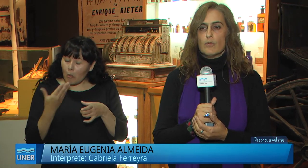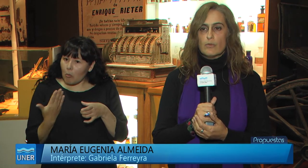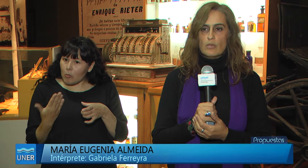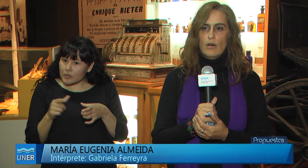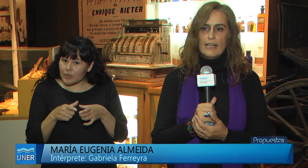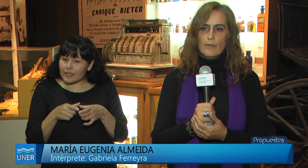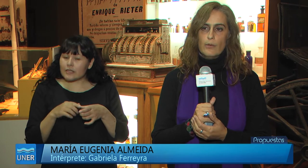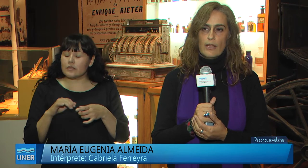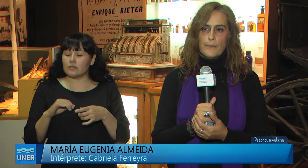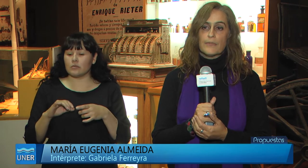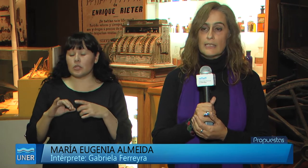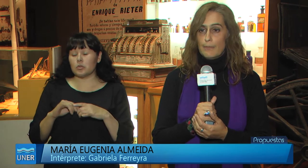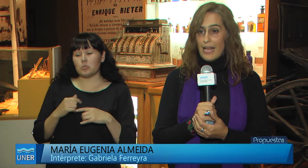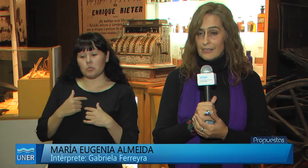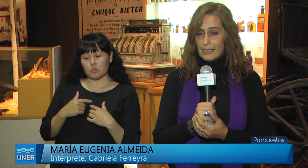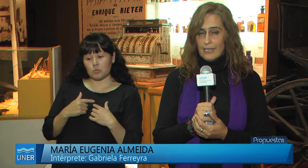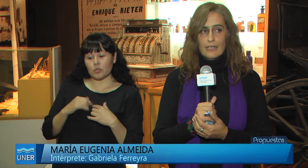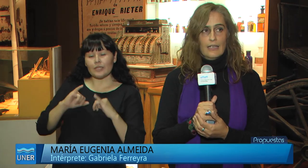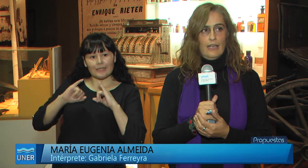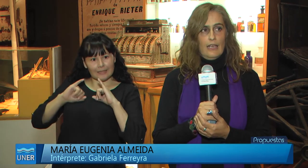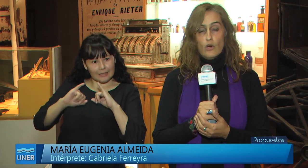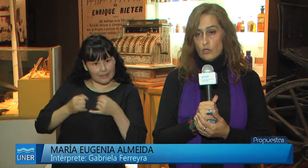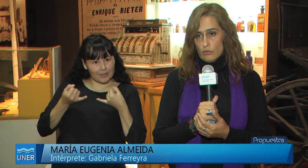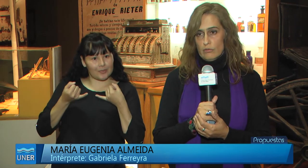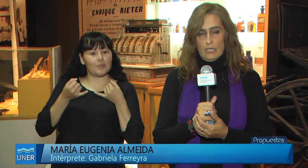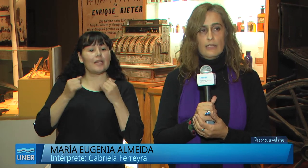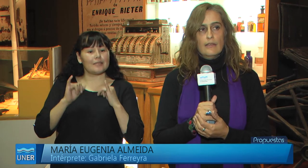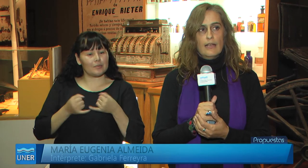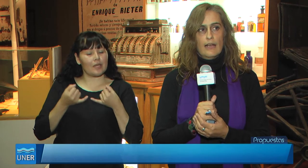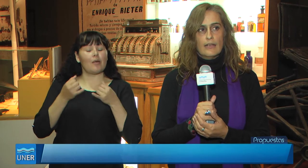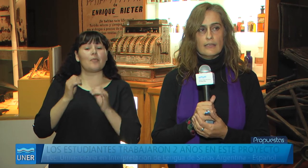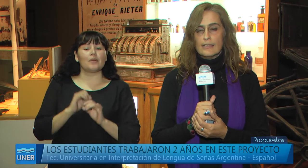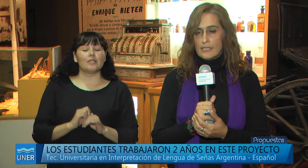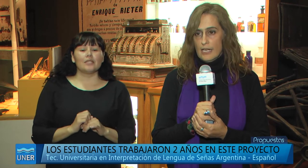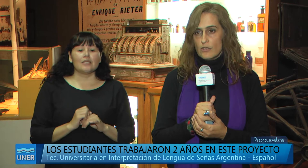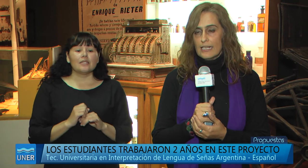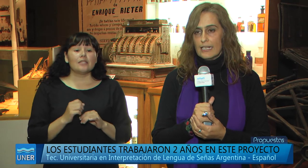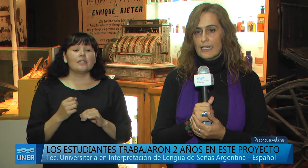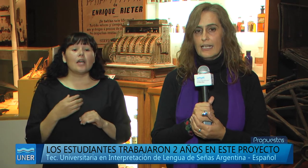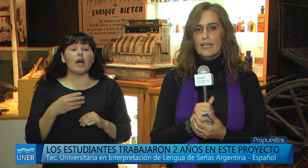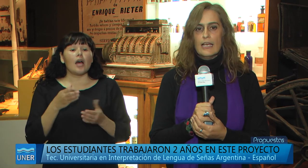se lo propusimos al equipo de prácticas II, del tercer año de la carrera.